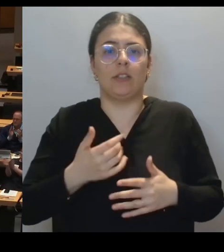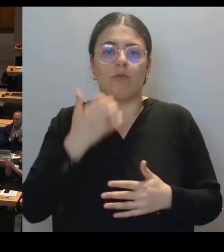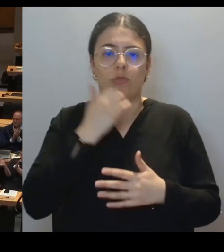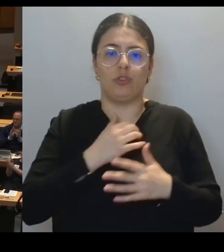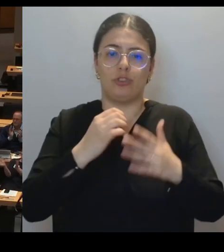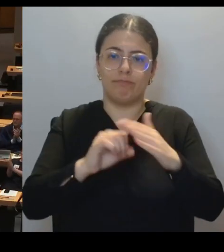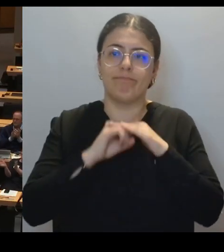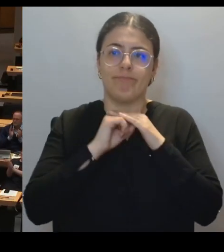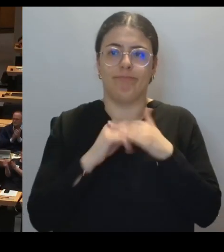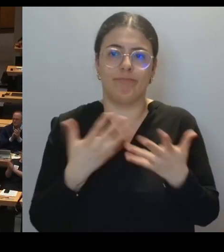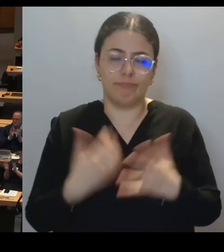Ich bin.